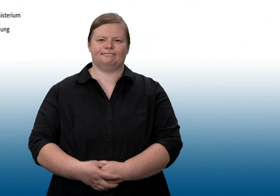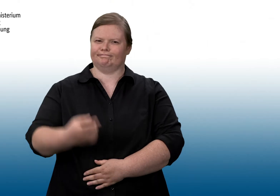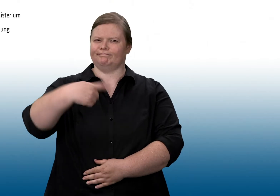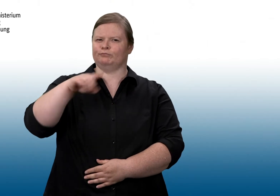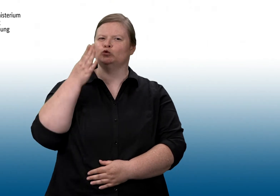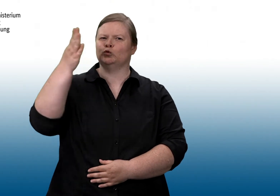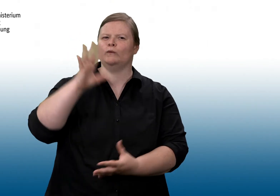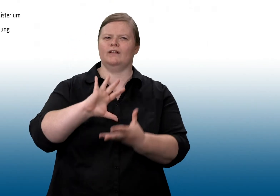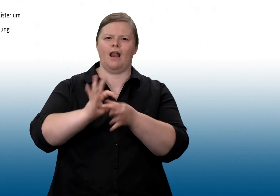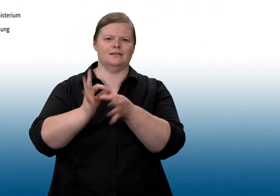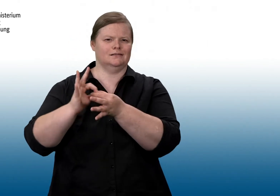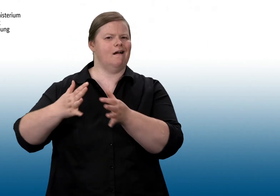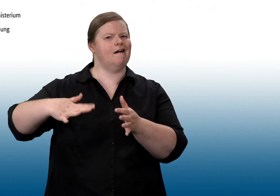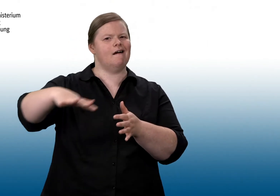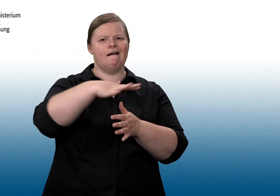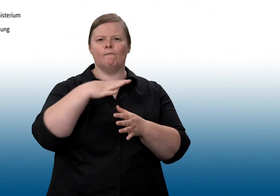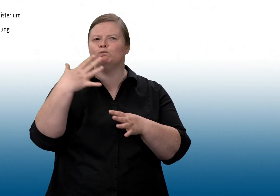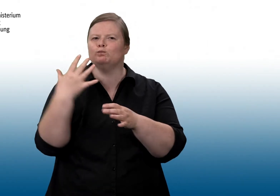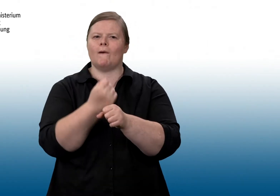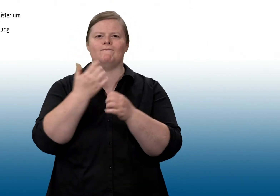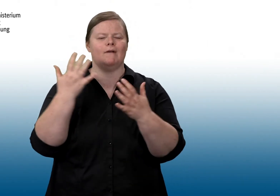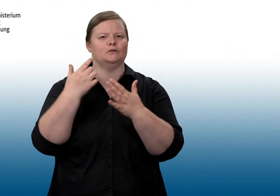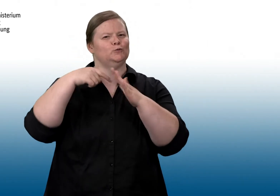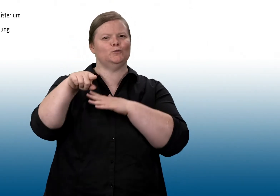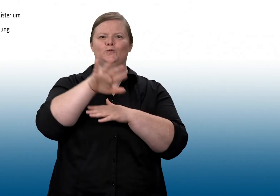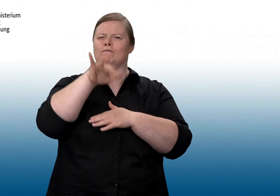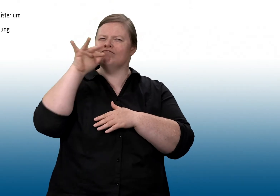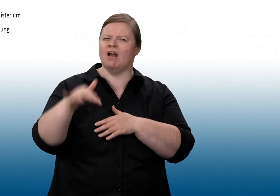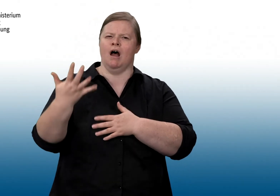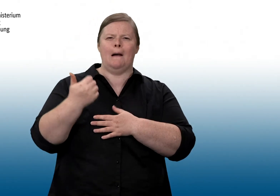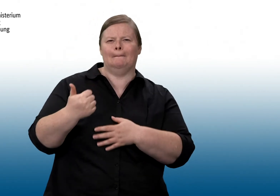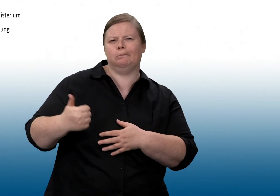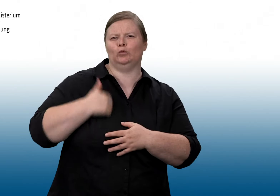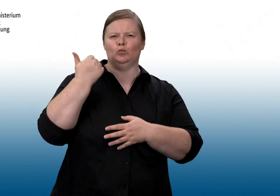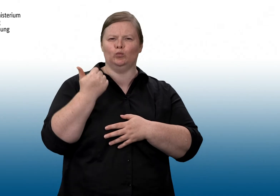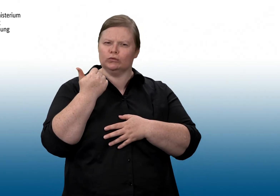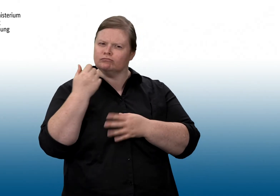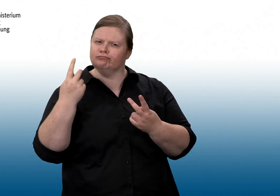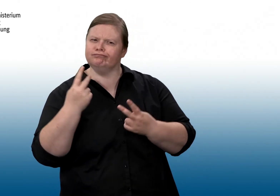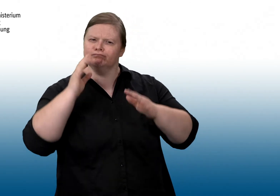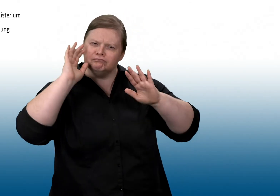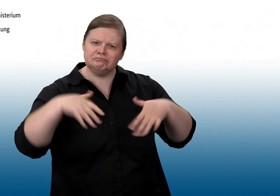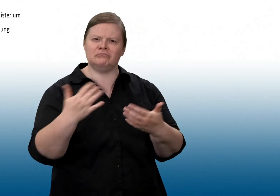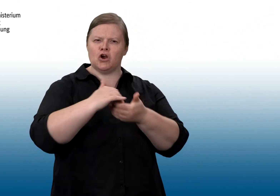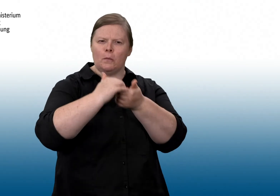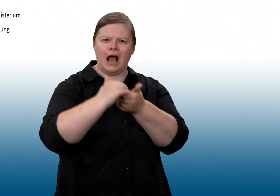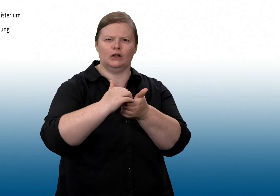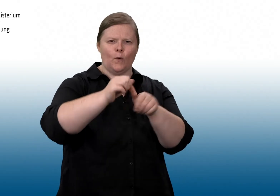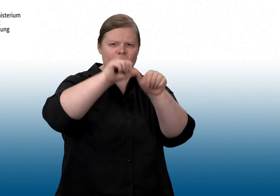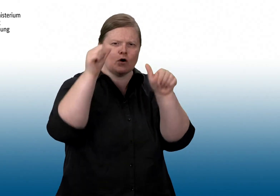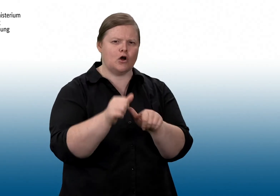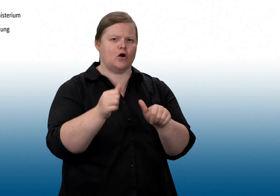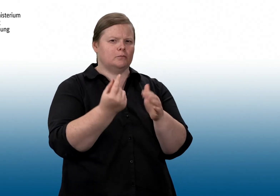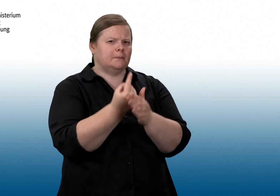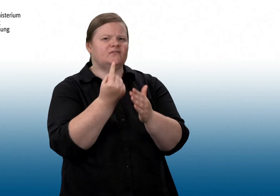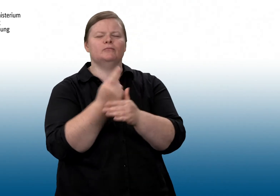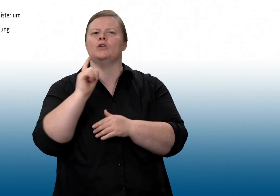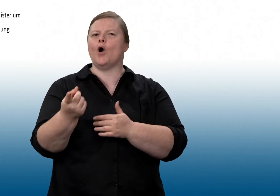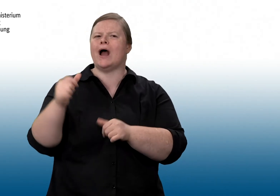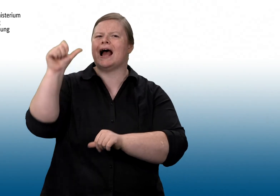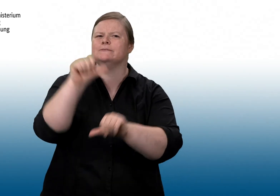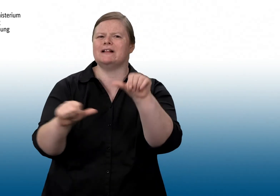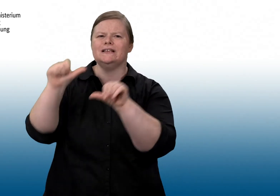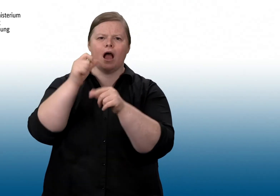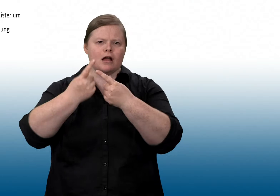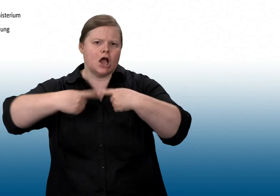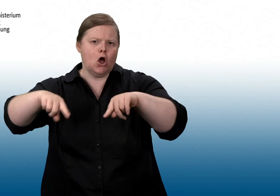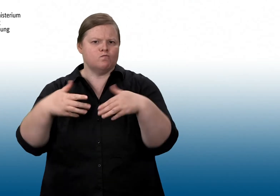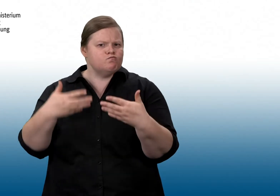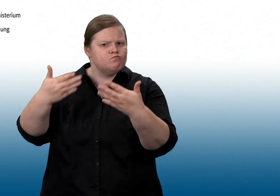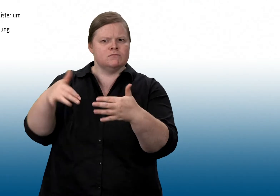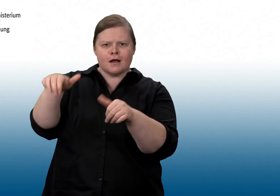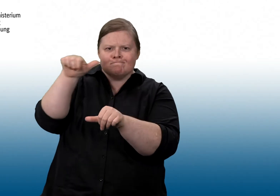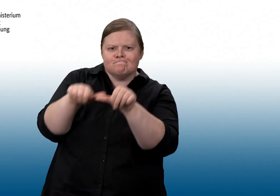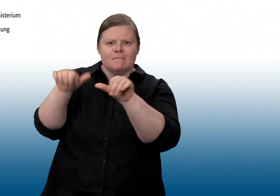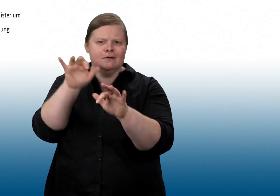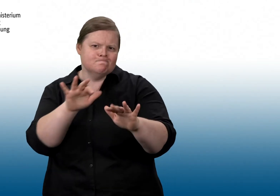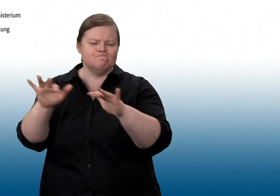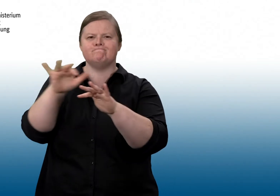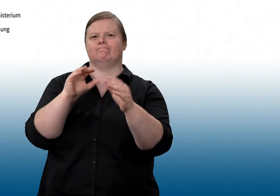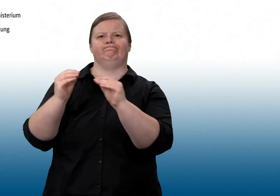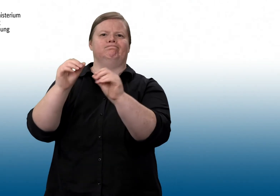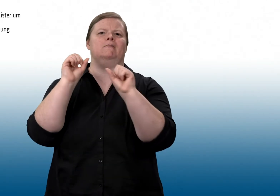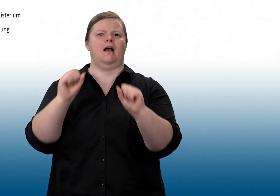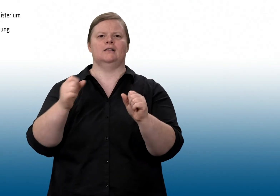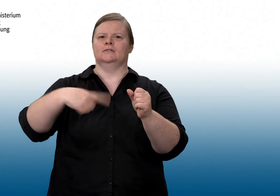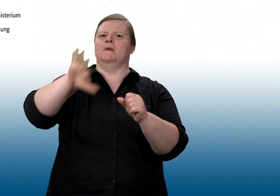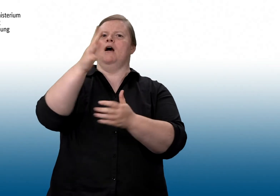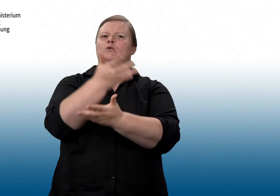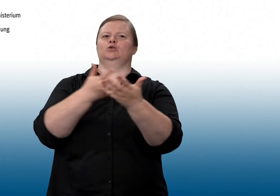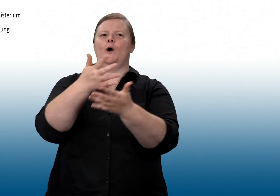Mit mutigen Kooperationsformen und Experimentierräumen für den Austausch